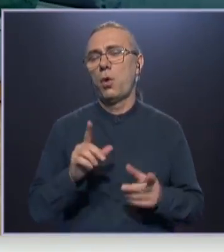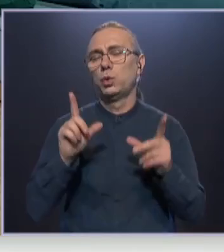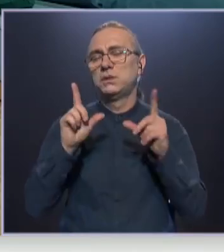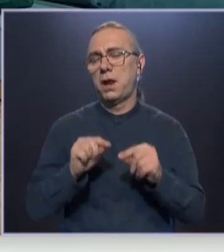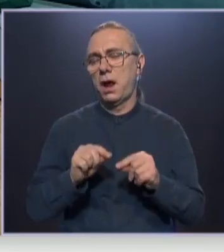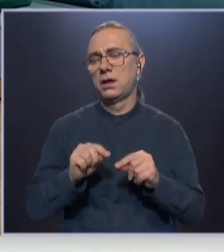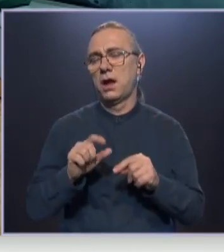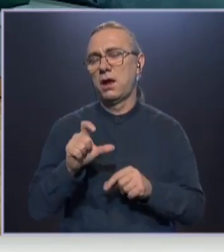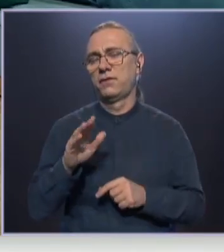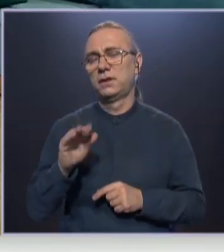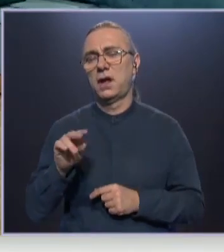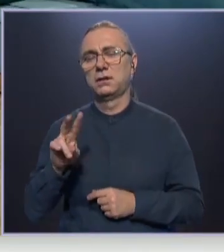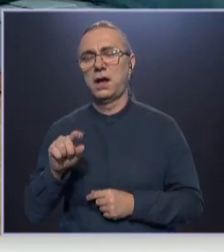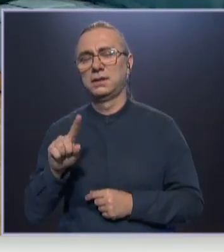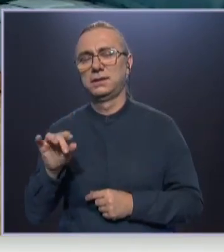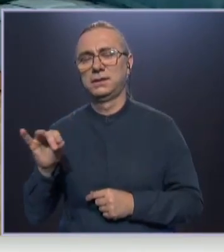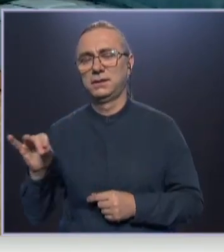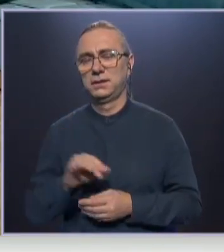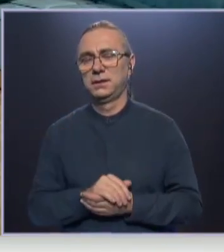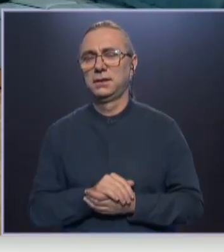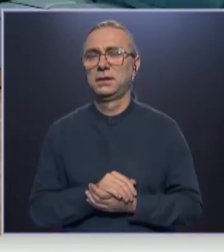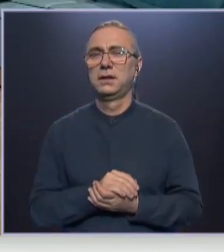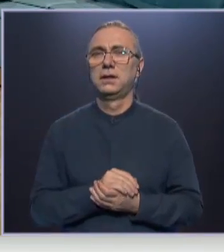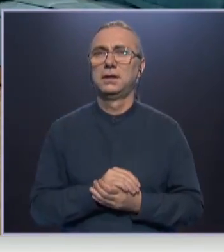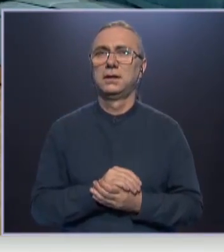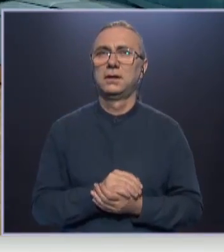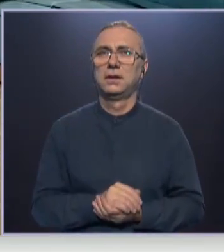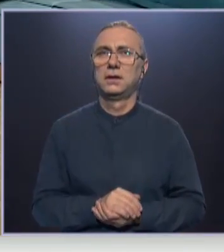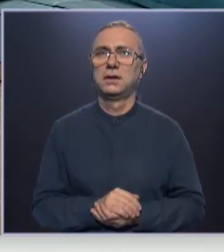что подождать кто 20 лет Он полностью обездвиженный